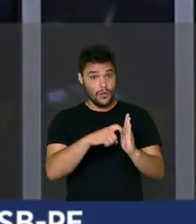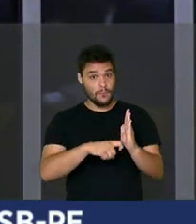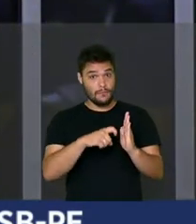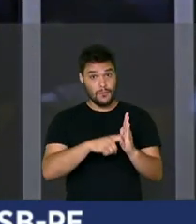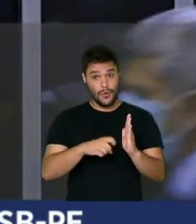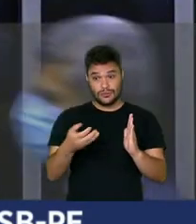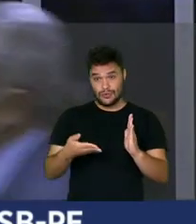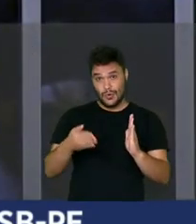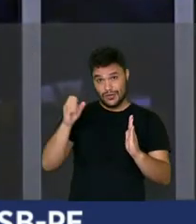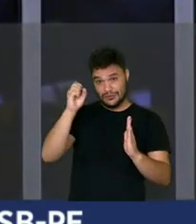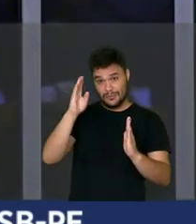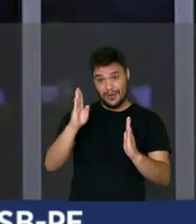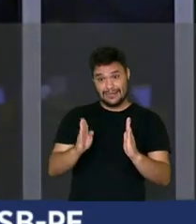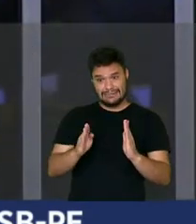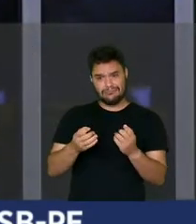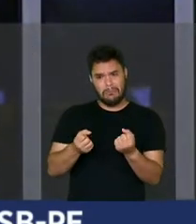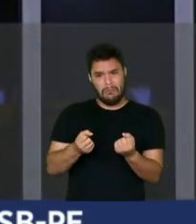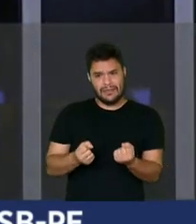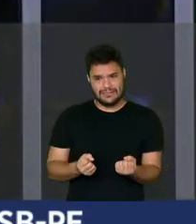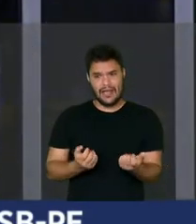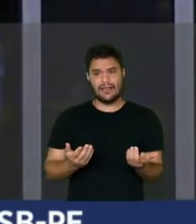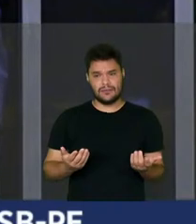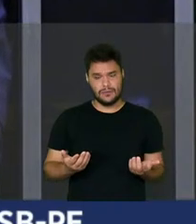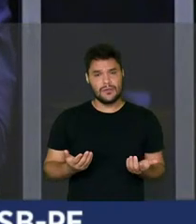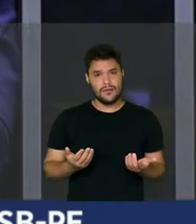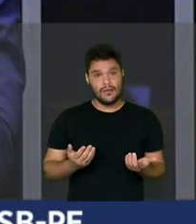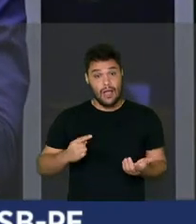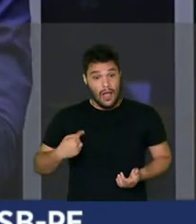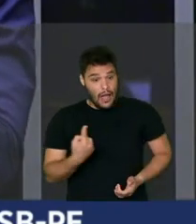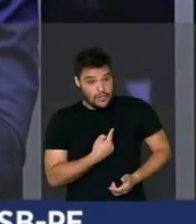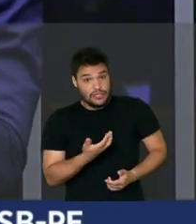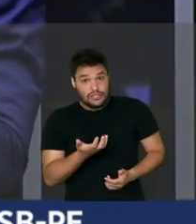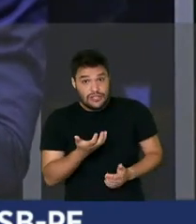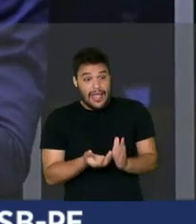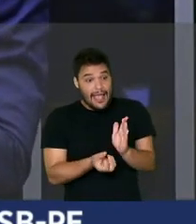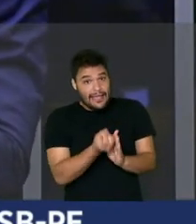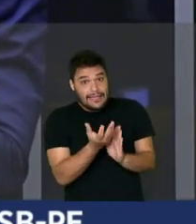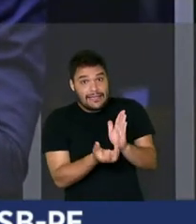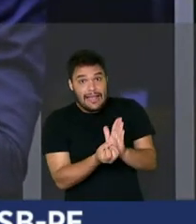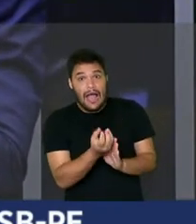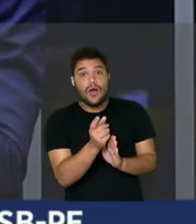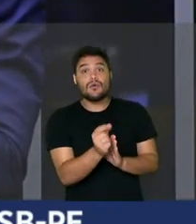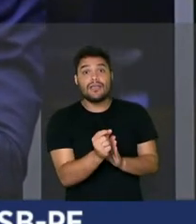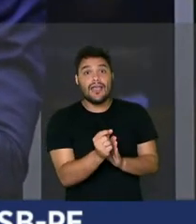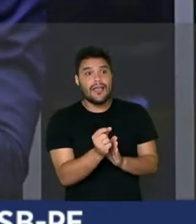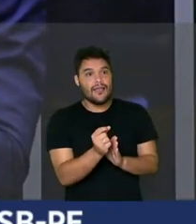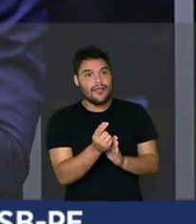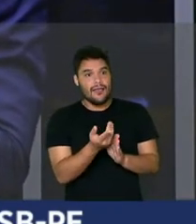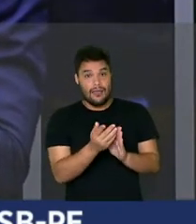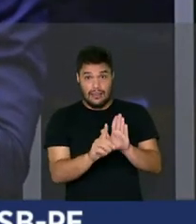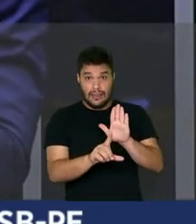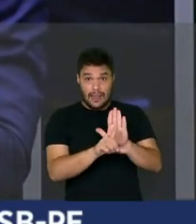TRIBUTÁRIA NO MESMO, MESMO SENDO MUITO ELEVADA, A GENTE QUER CRIAR INSTRUMENTOS PARA INVEST INVESTIMENTOS. NO NOSSO